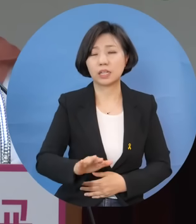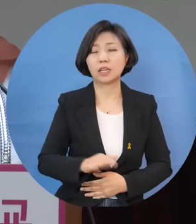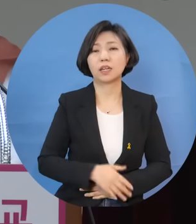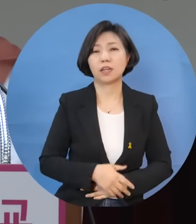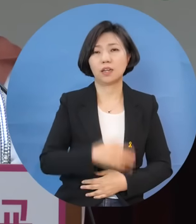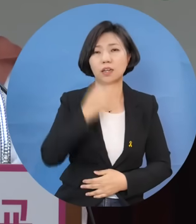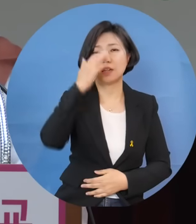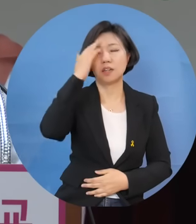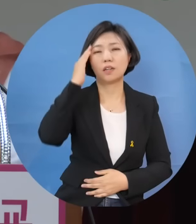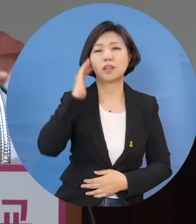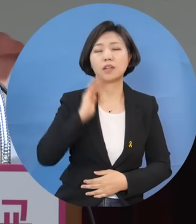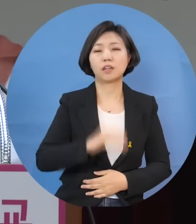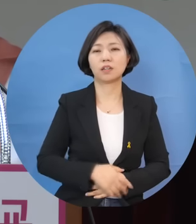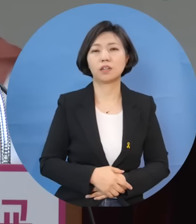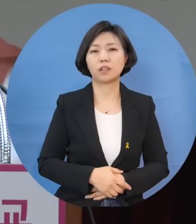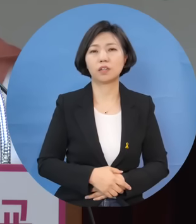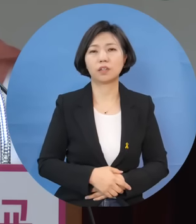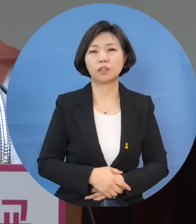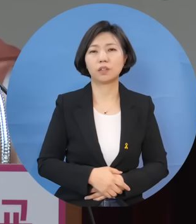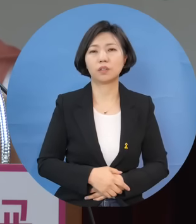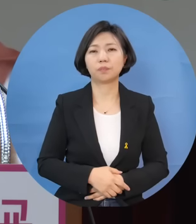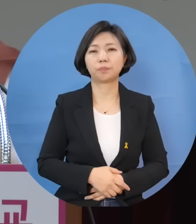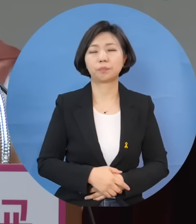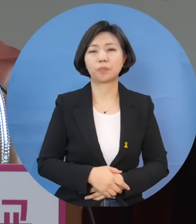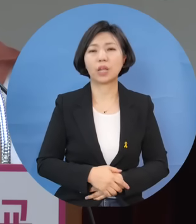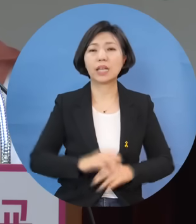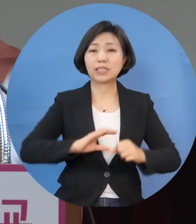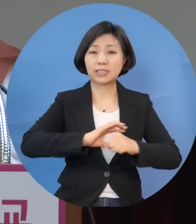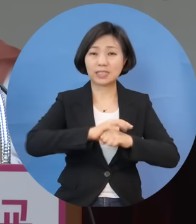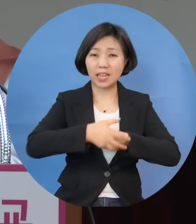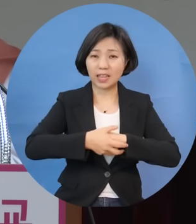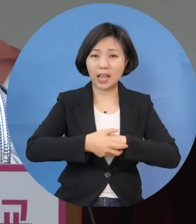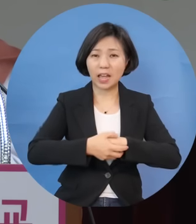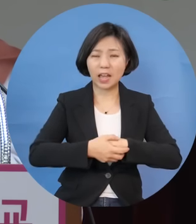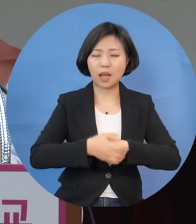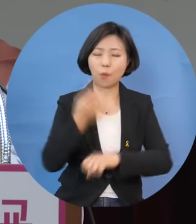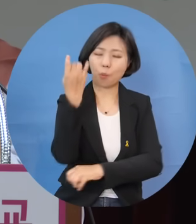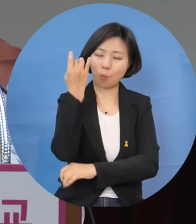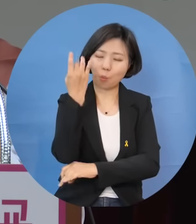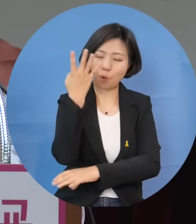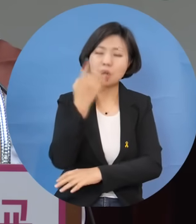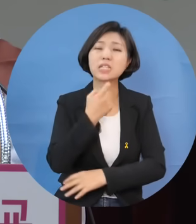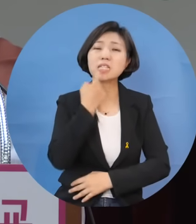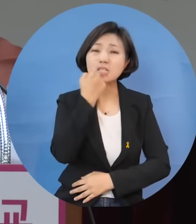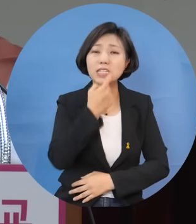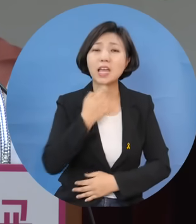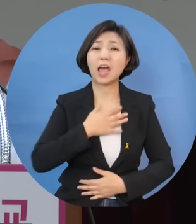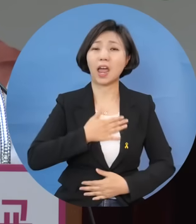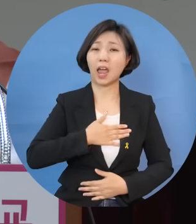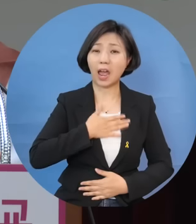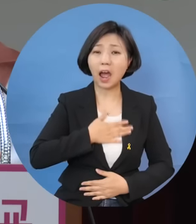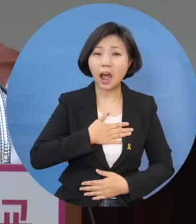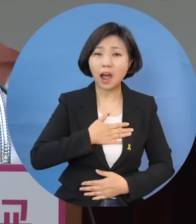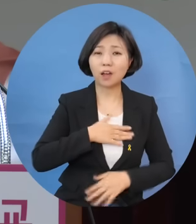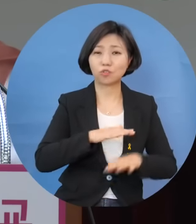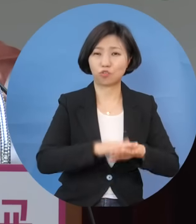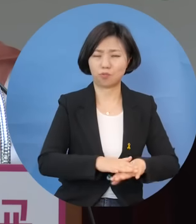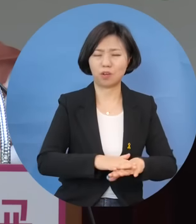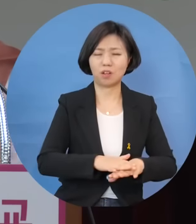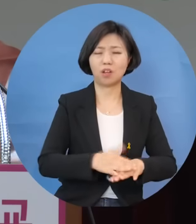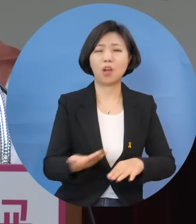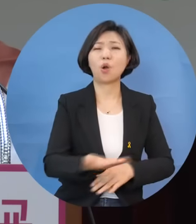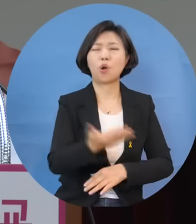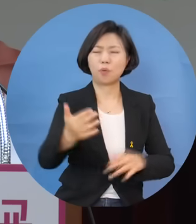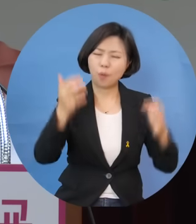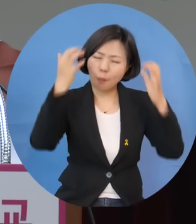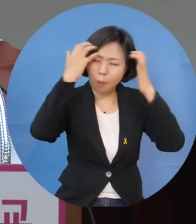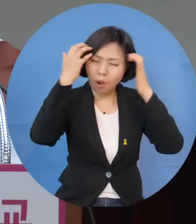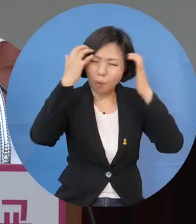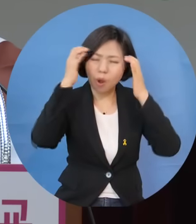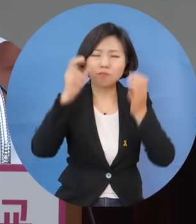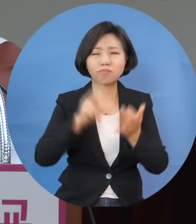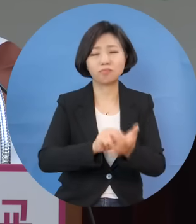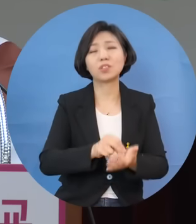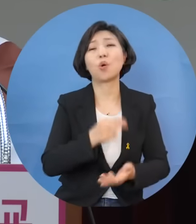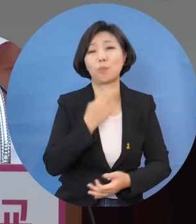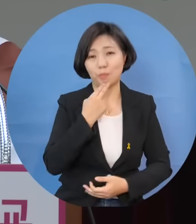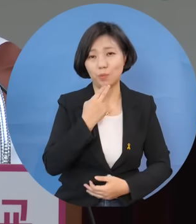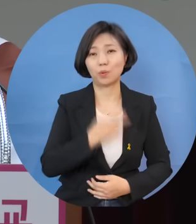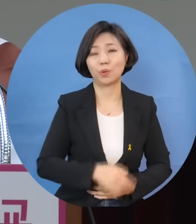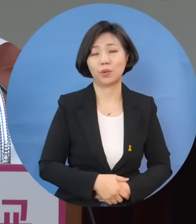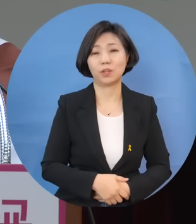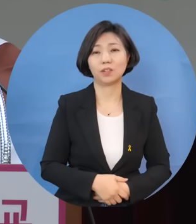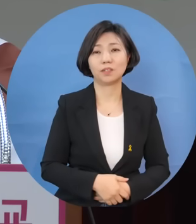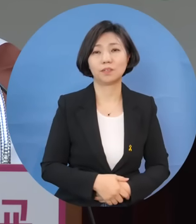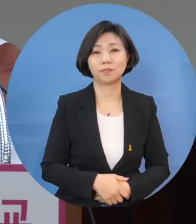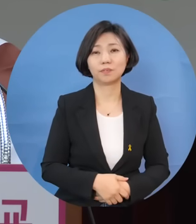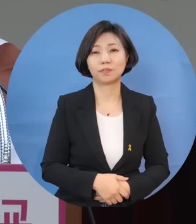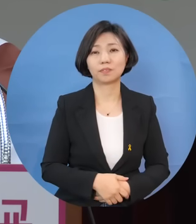그러니까 우리의 '세상 이치'라는 것을 알면 그렇게 괴로워할 일이 없다는 거예요.